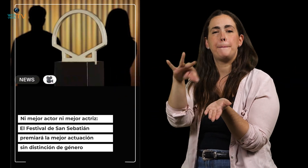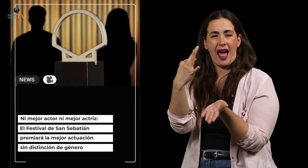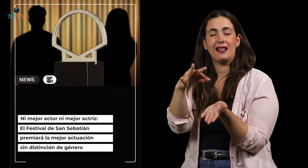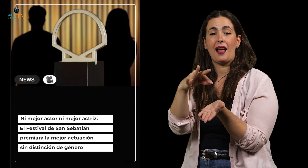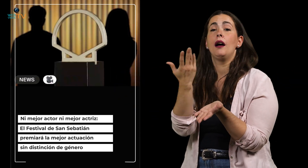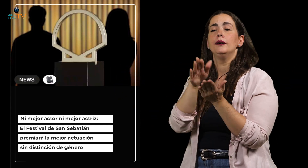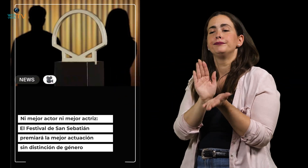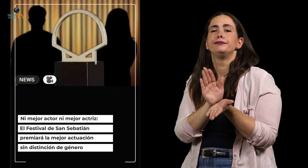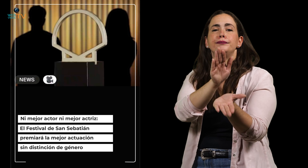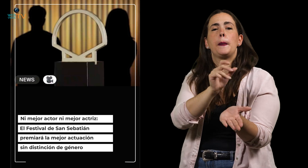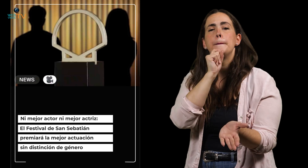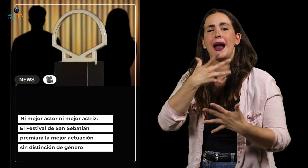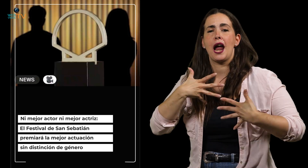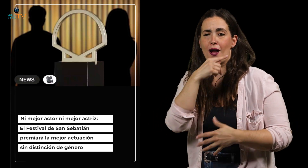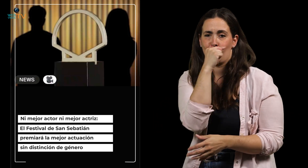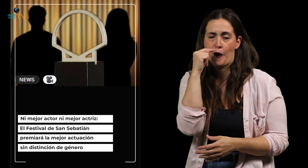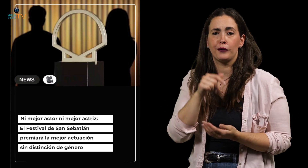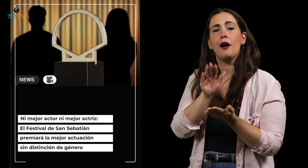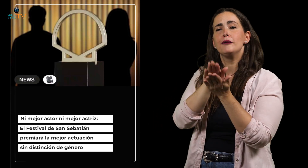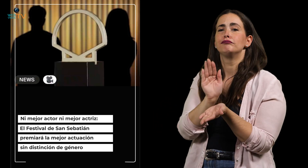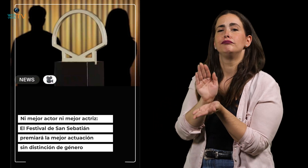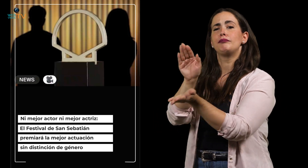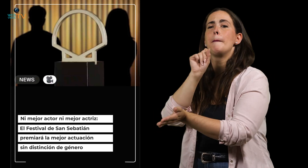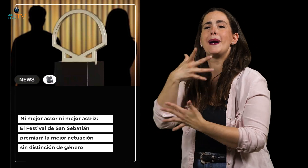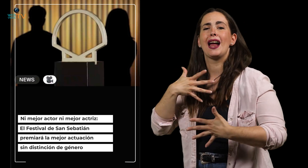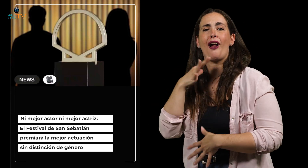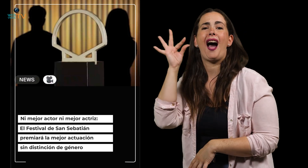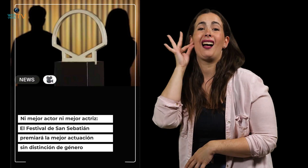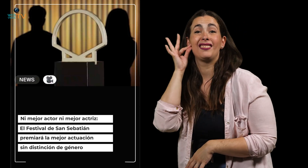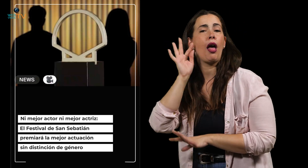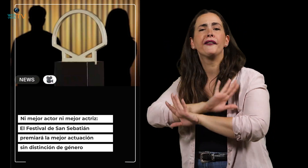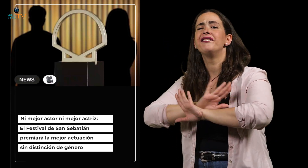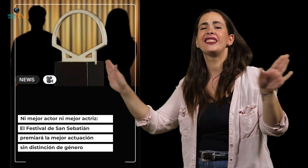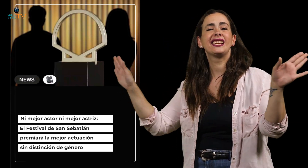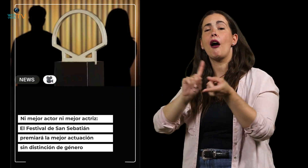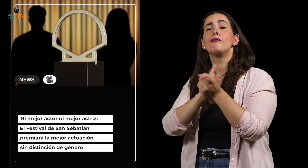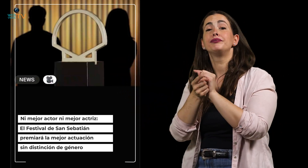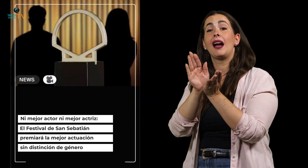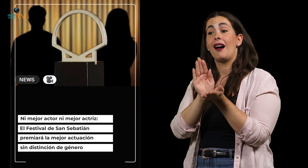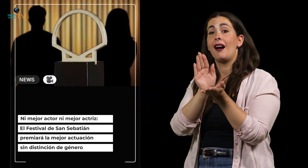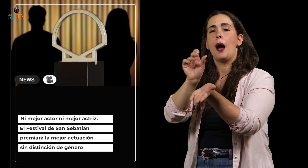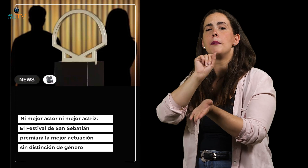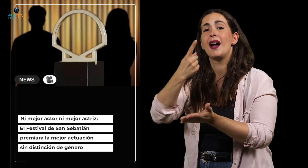“La Concha de Plata al mejor actor y a la mejor actriz serán reemplazadas